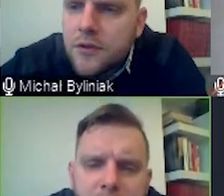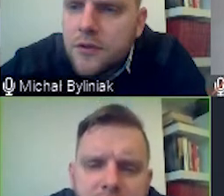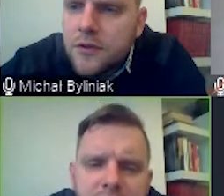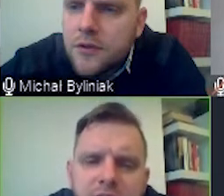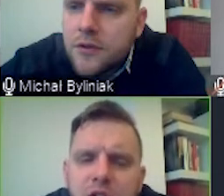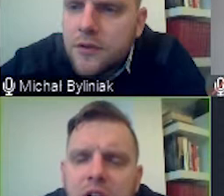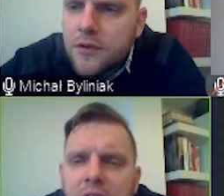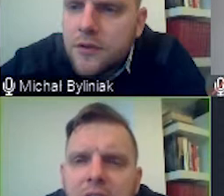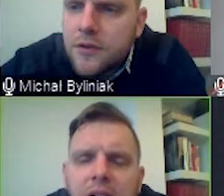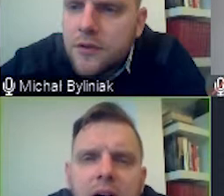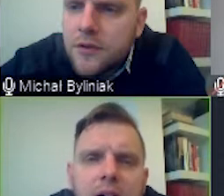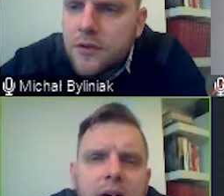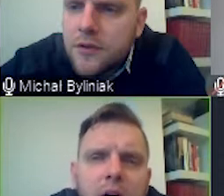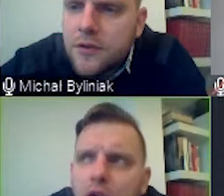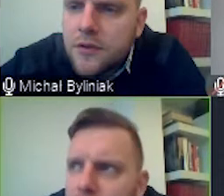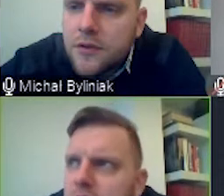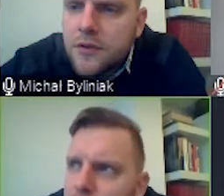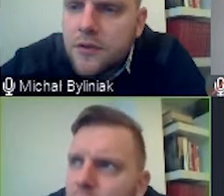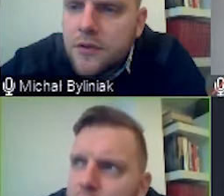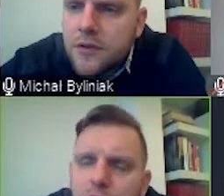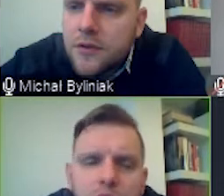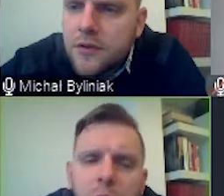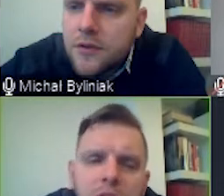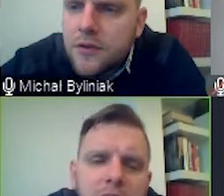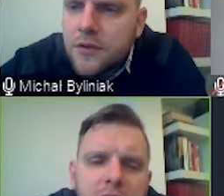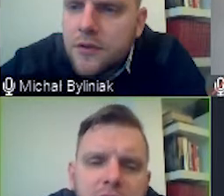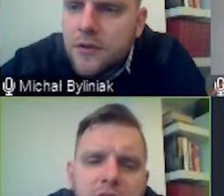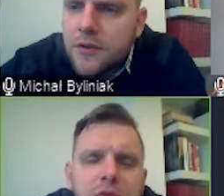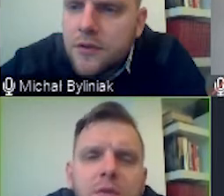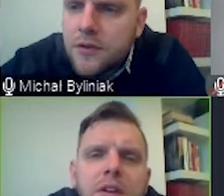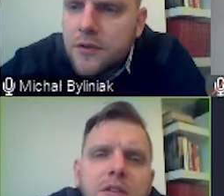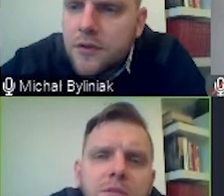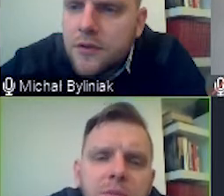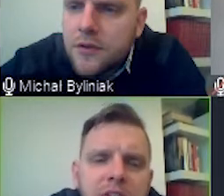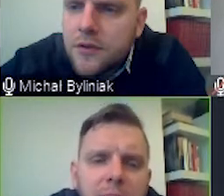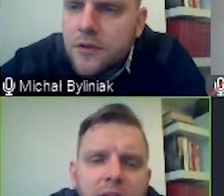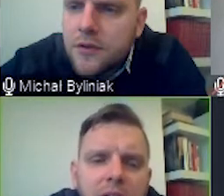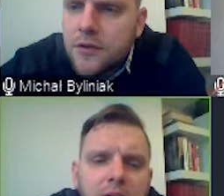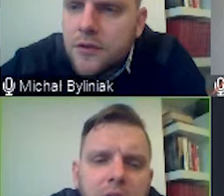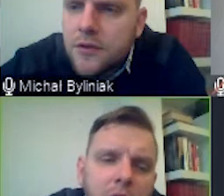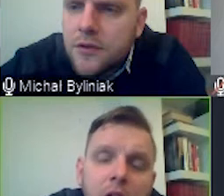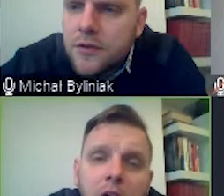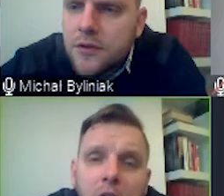ponieważ on jest po prostu odrobinę inaczej skonstruowany niż w przepisach prawa krajowego.